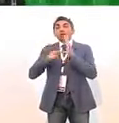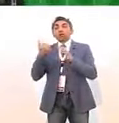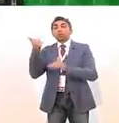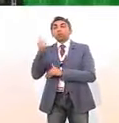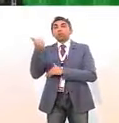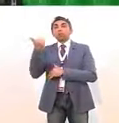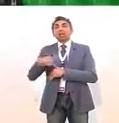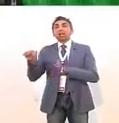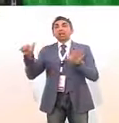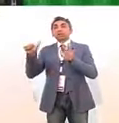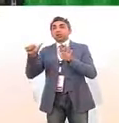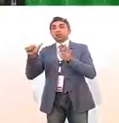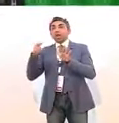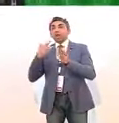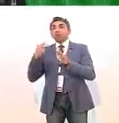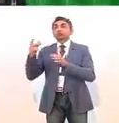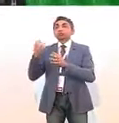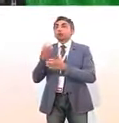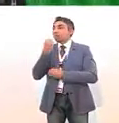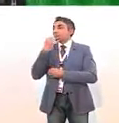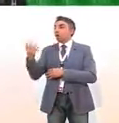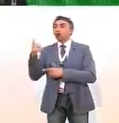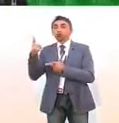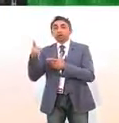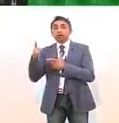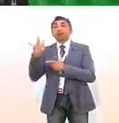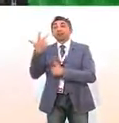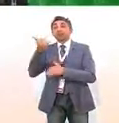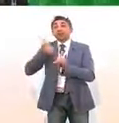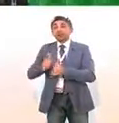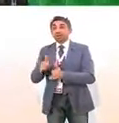Euro e magari ha 3 figli e non ci arriva alla fine del mese. Il secondo figlio, secondo